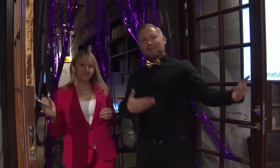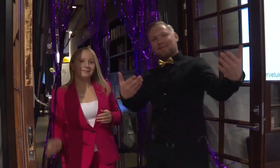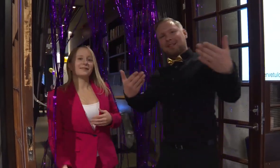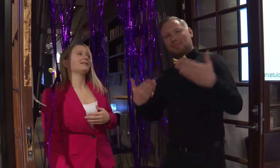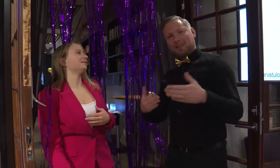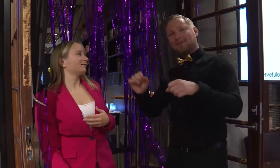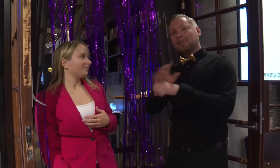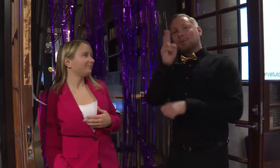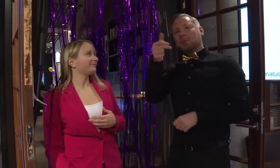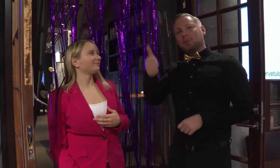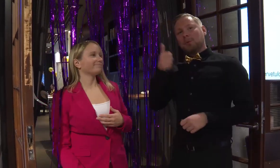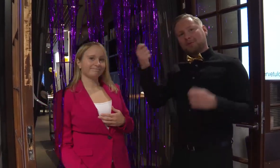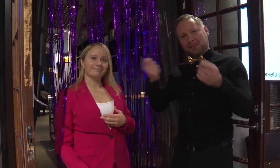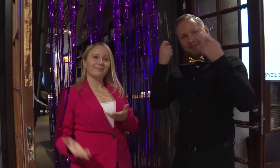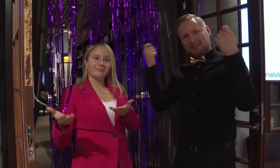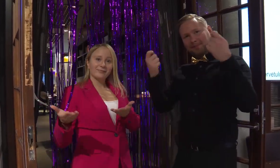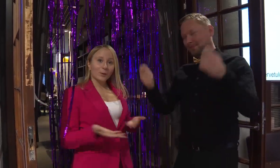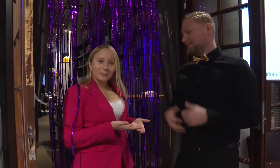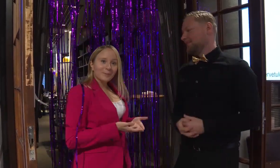Tervetuloa mukaan Finlandssvenska teckenspråkiga rf:n 20-vuotisjuhlaan!